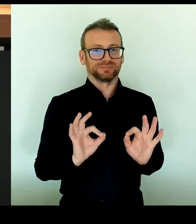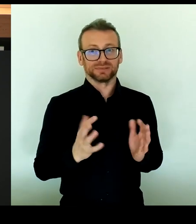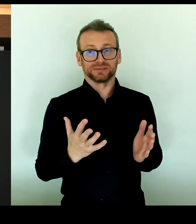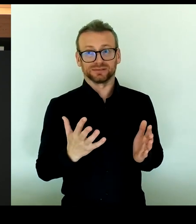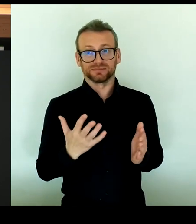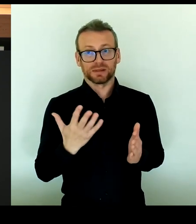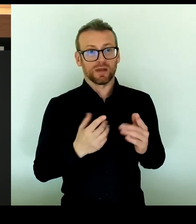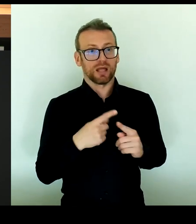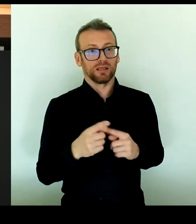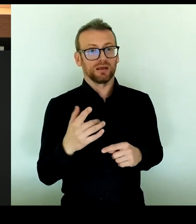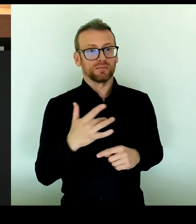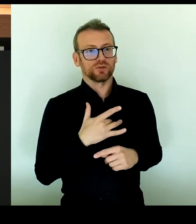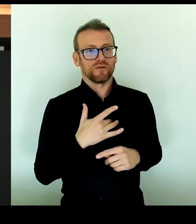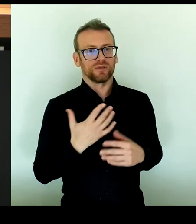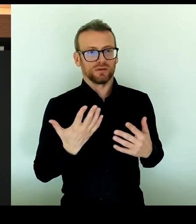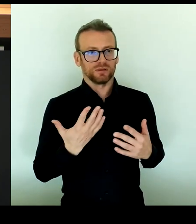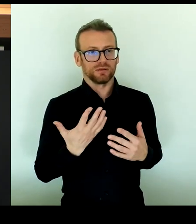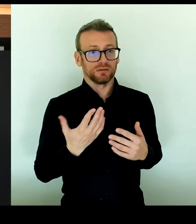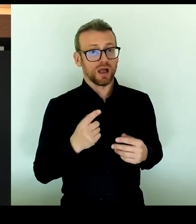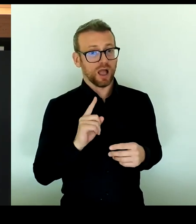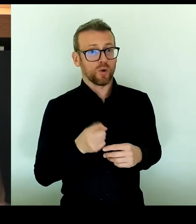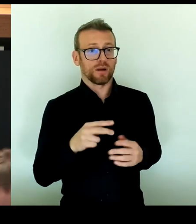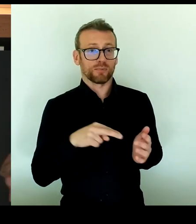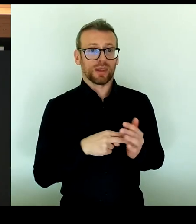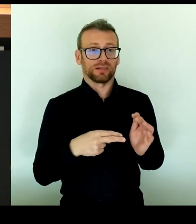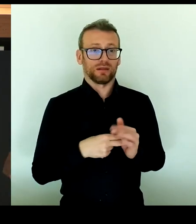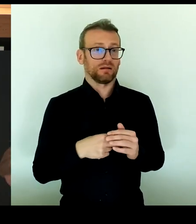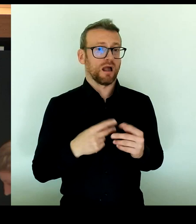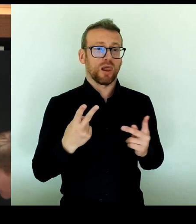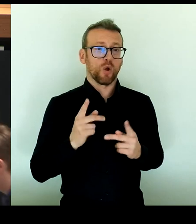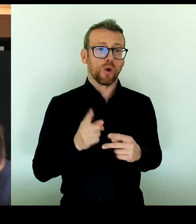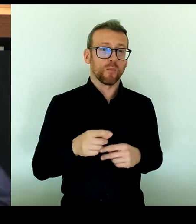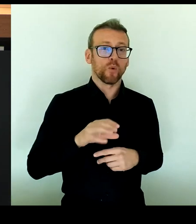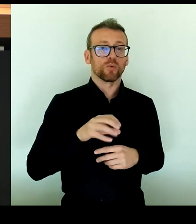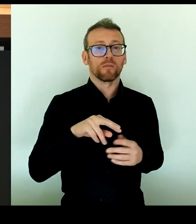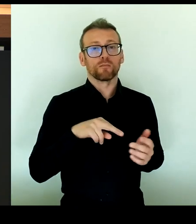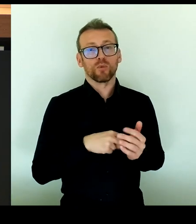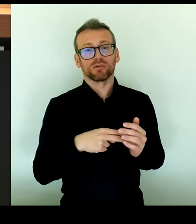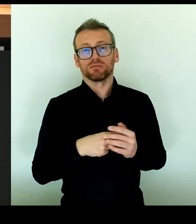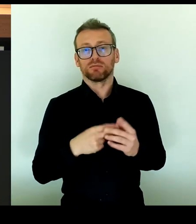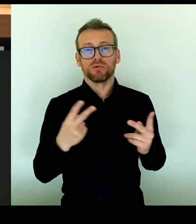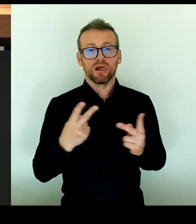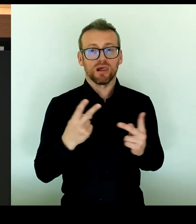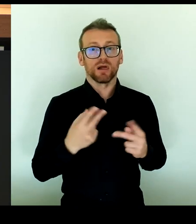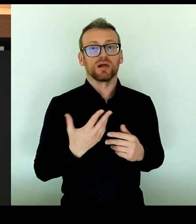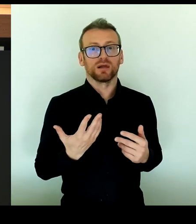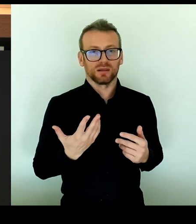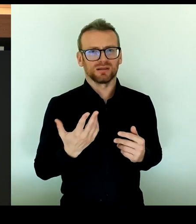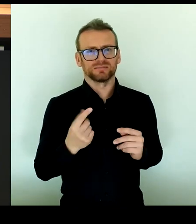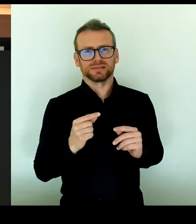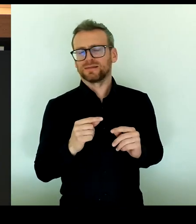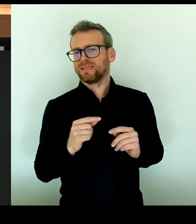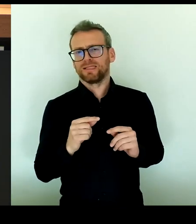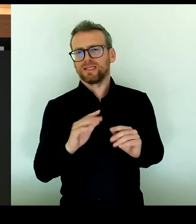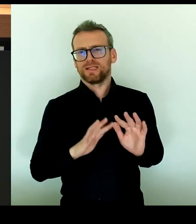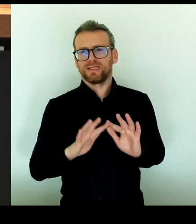Und wenn wir dann im Ausschuss wieder ins Geschehen darüber diskutieren, wie man beispielsweise auch Pendlerverkehr reduzieren kann, wie man aber auch die Erschließung der äußeren städtischen Gebiete